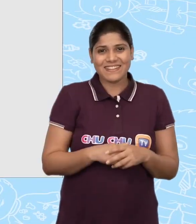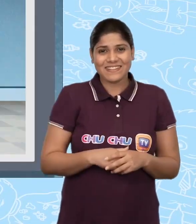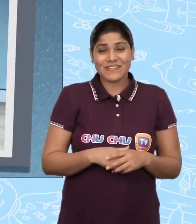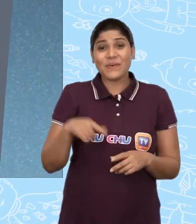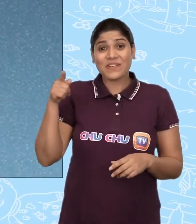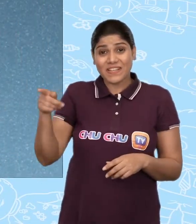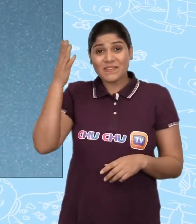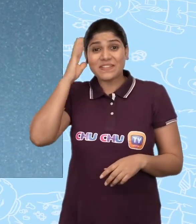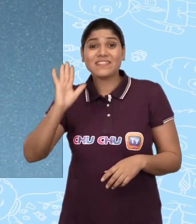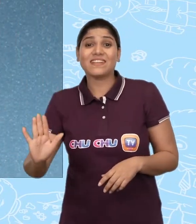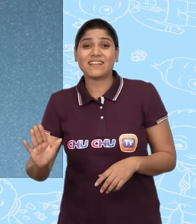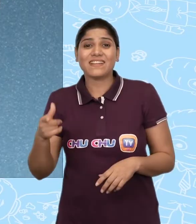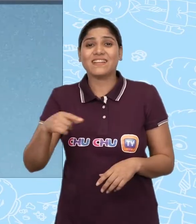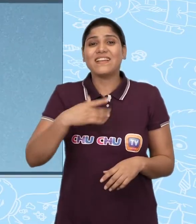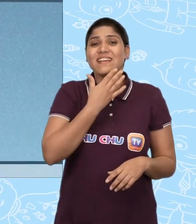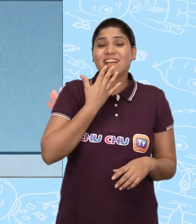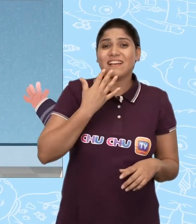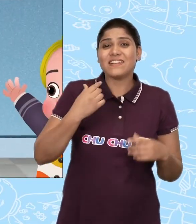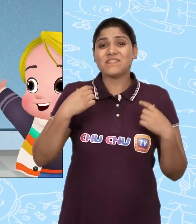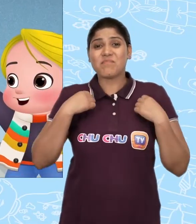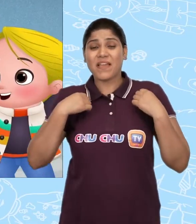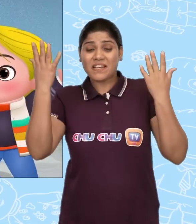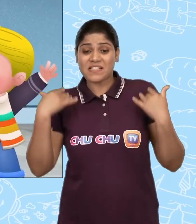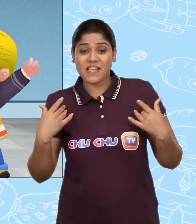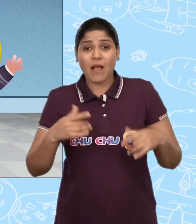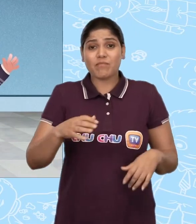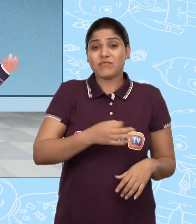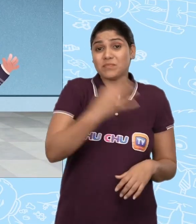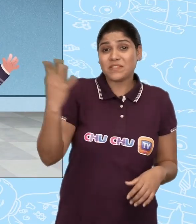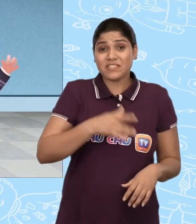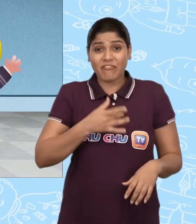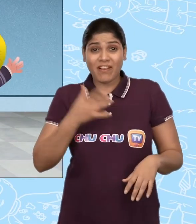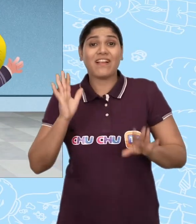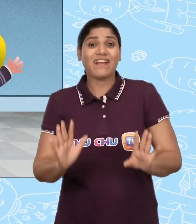और उसने ये भी जाना की रंगो को पहनने से आप ख़ास भी महसूस करते हैं।